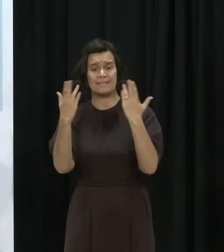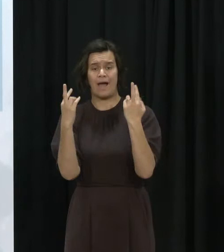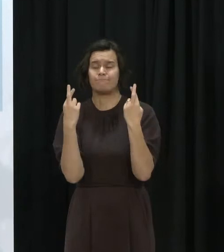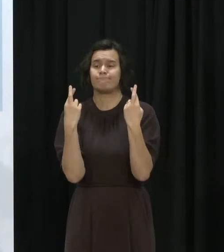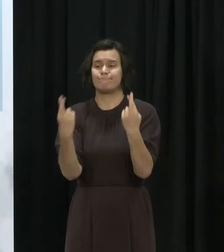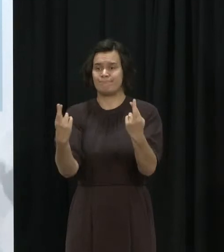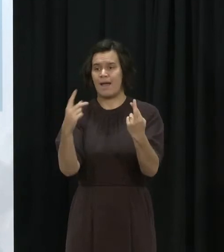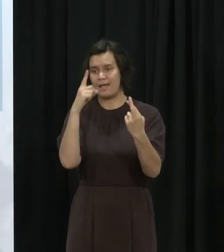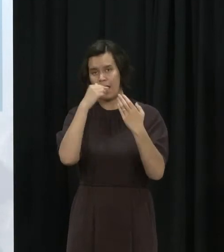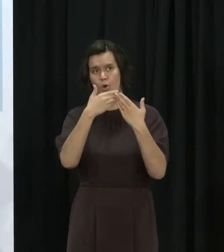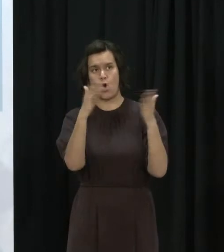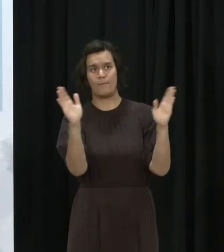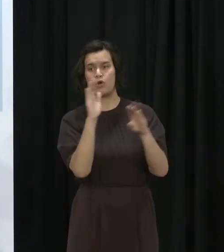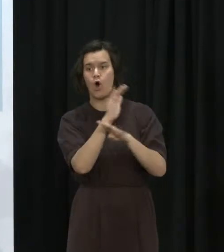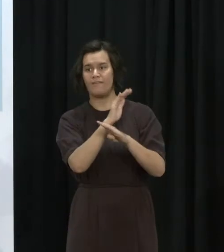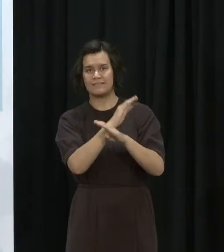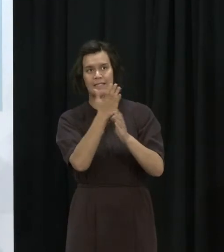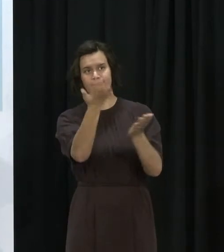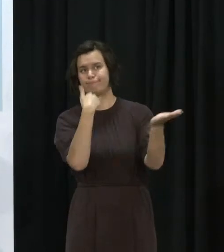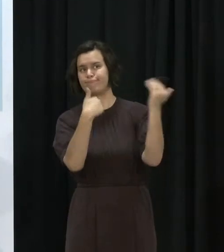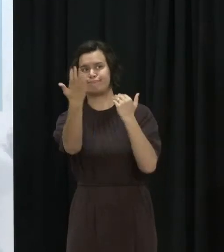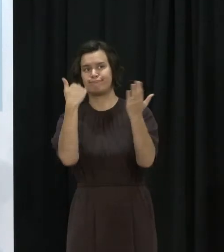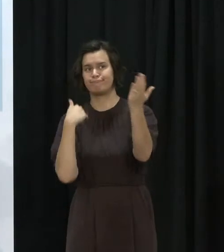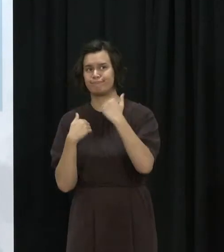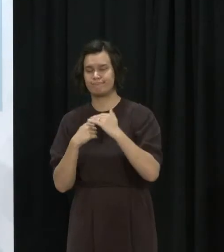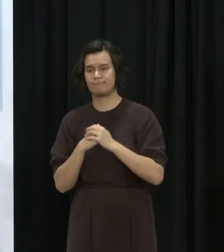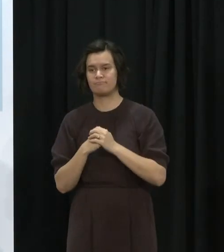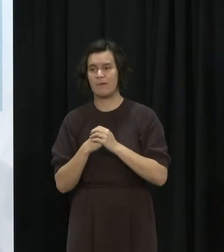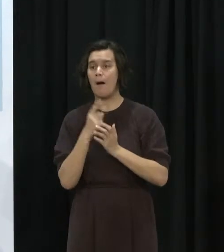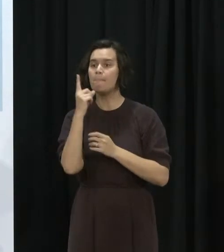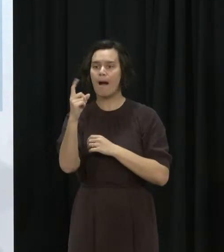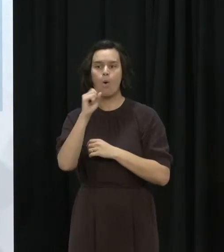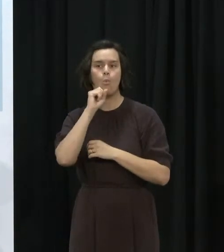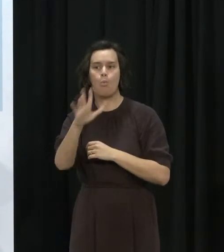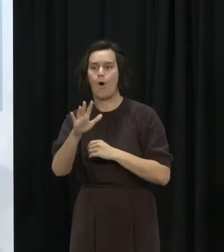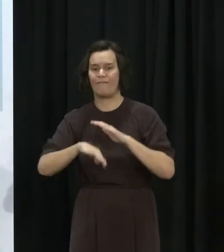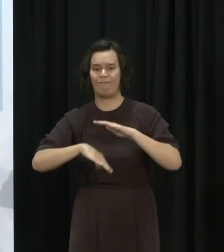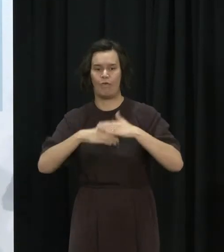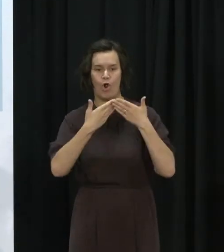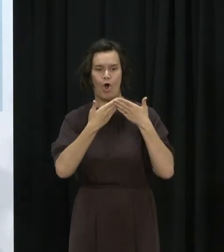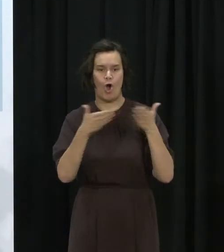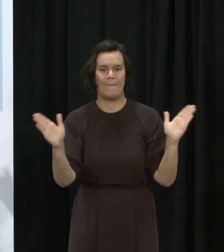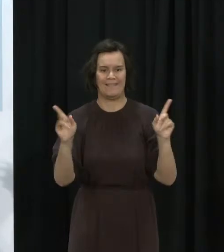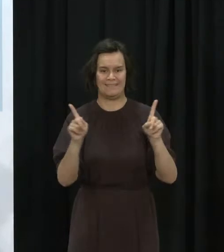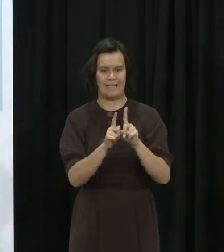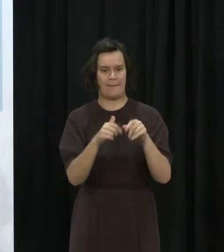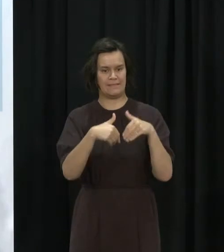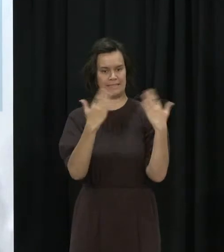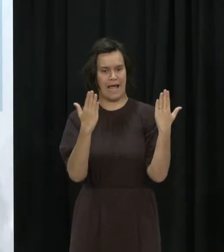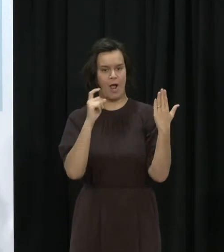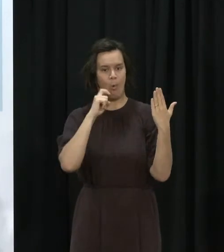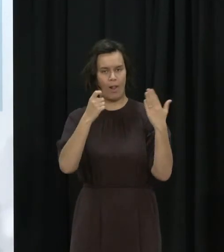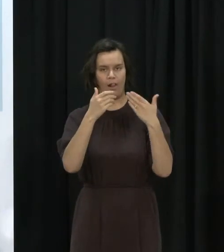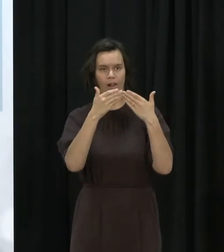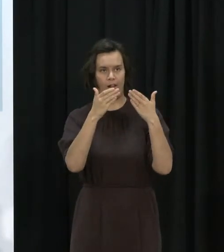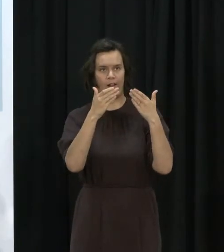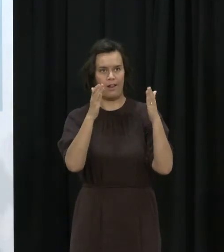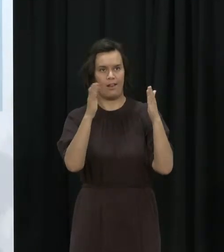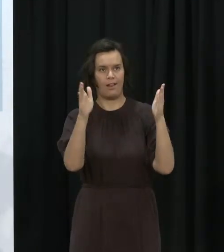matou ki tera mutunga o Hui-tanguru kia noho mokemoke i te wa tuatahi. Kei te pirangi matou ki te eke ki te waahi ka